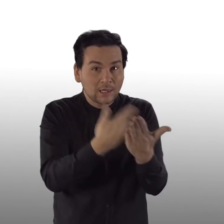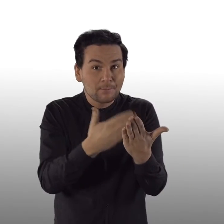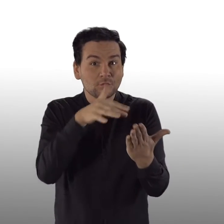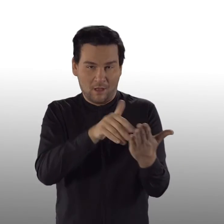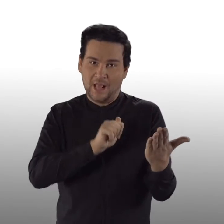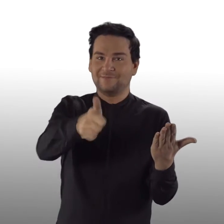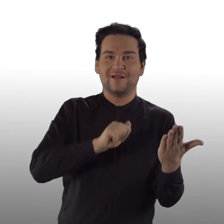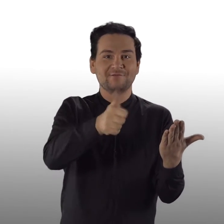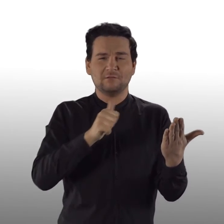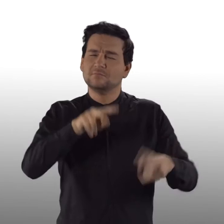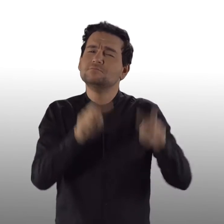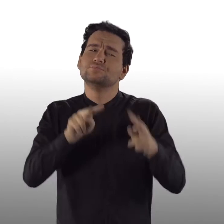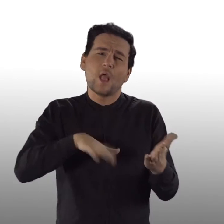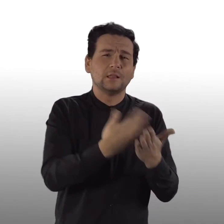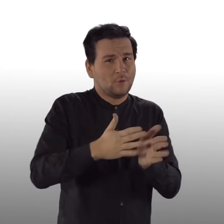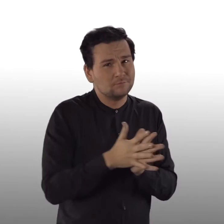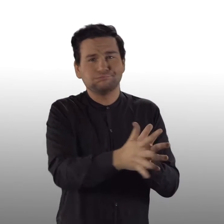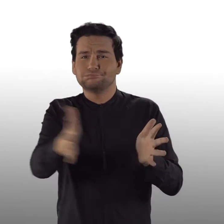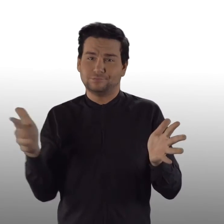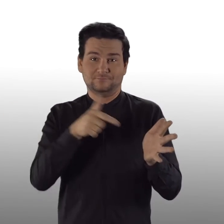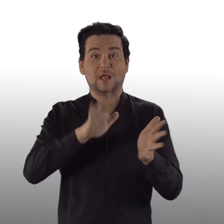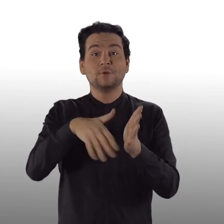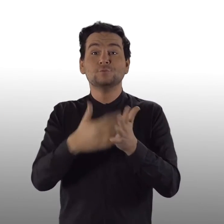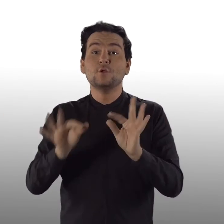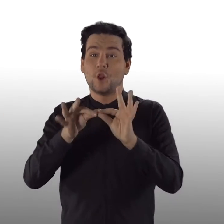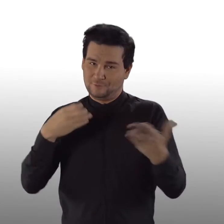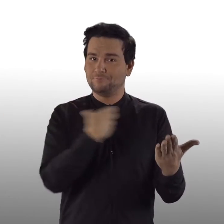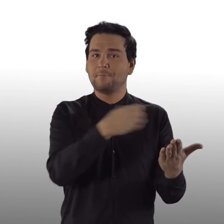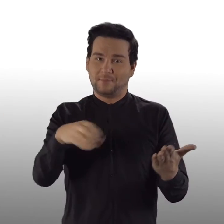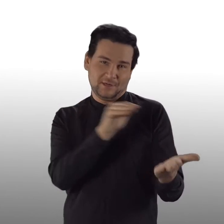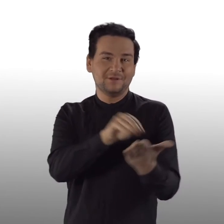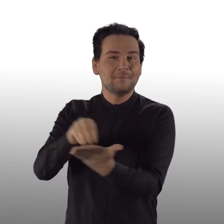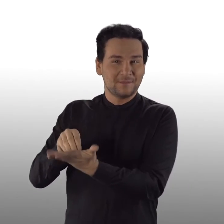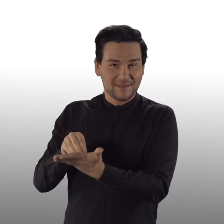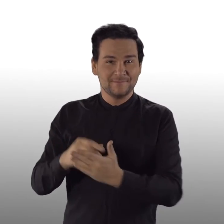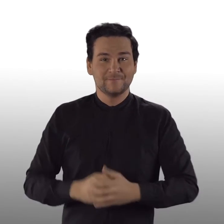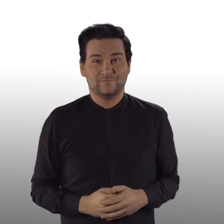Die verschiedenen Bildungsangebote werden mit Gebärdensprachdolmetschern begleitet.